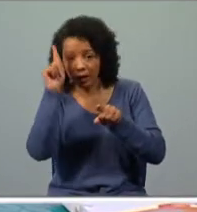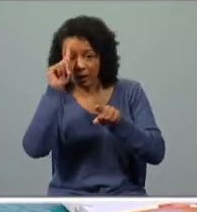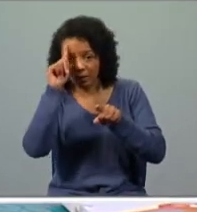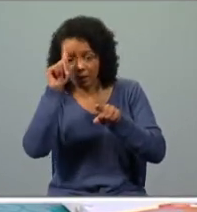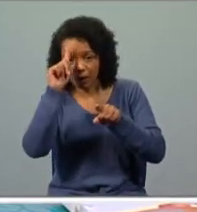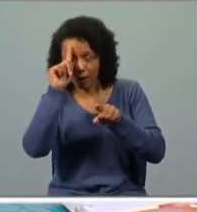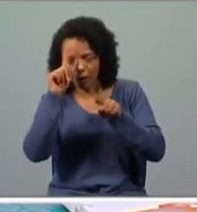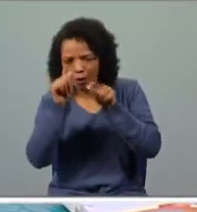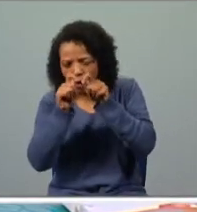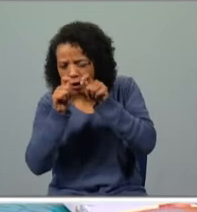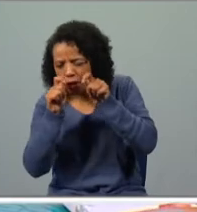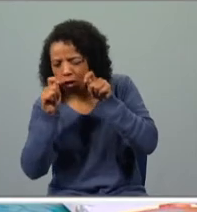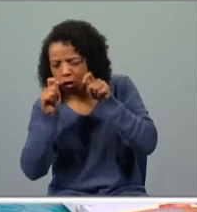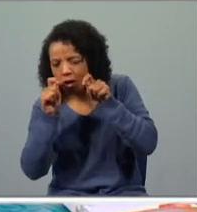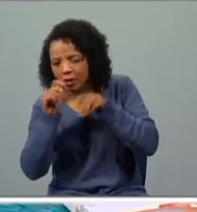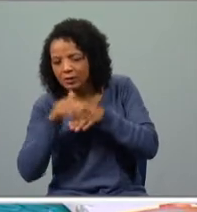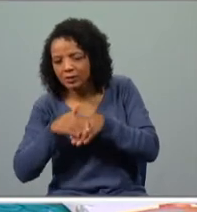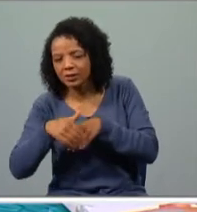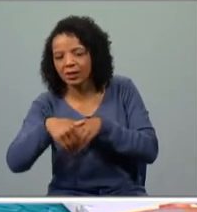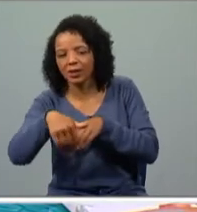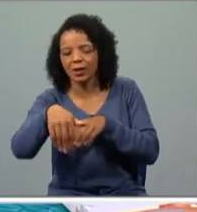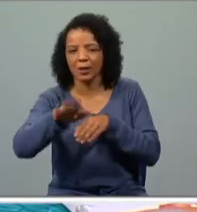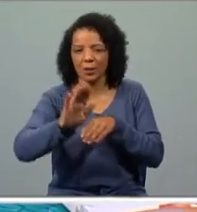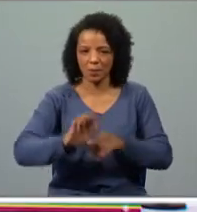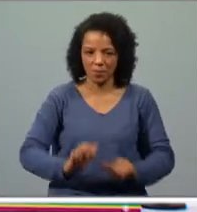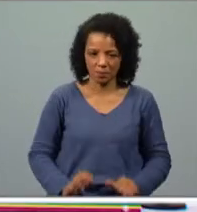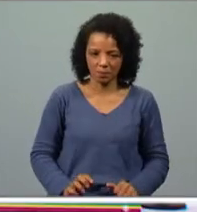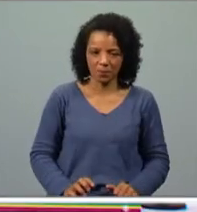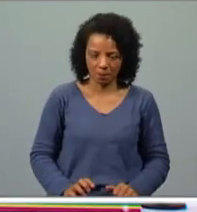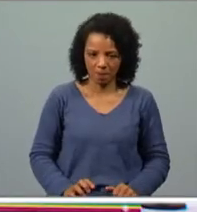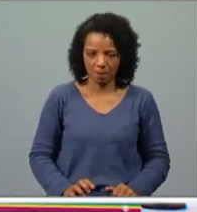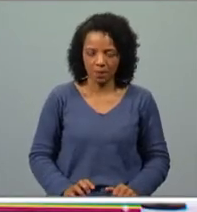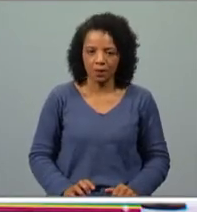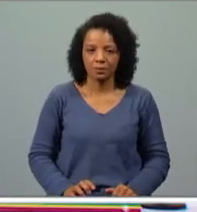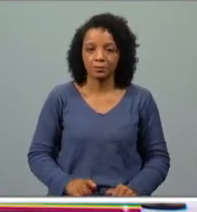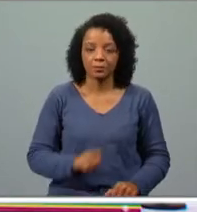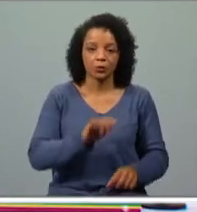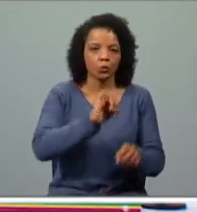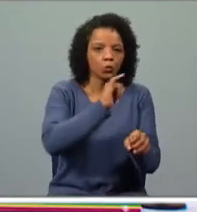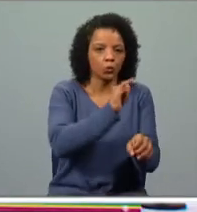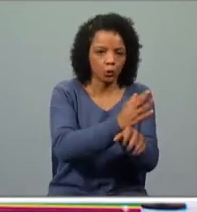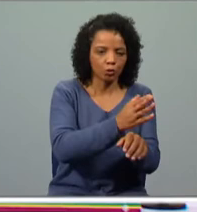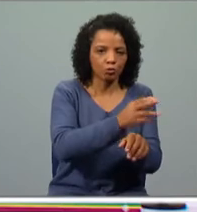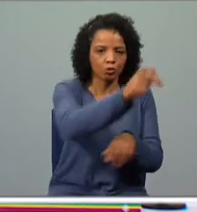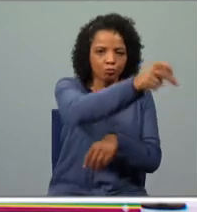patas do cavalo e saíram abriram a porta aos seus companheiros eles entraram e 馬腳走出去打開門他們進入的同伴和